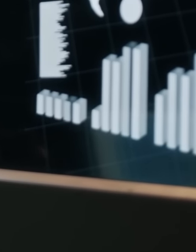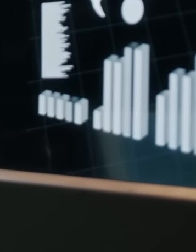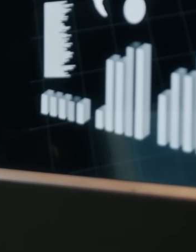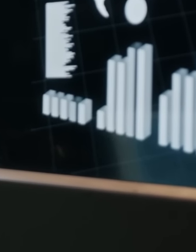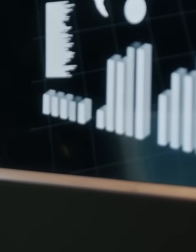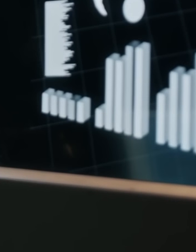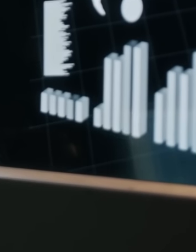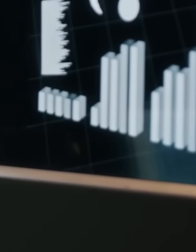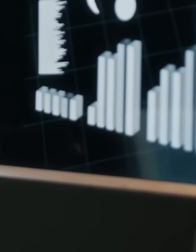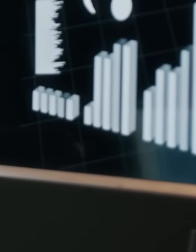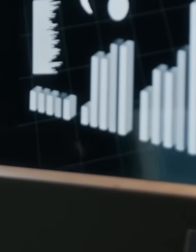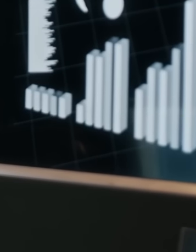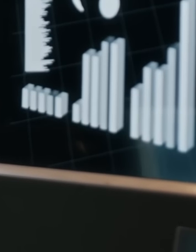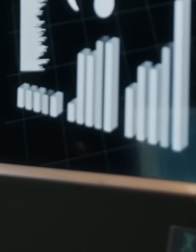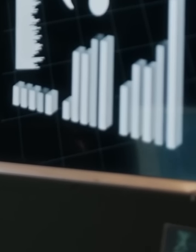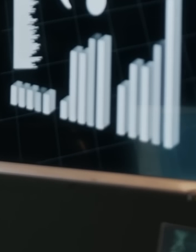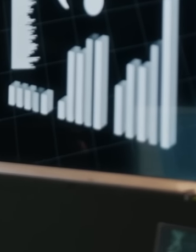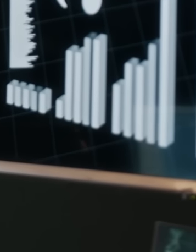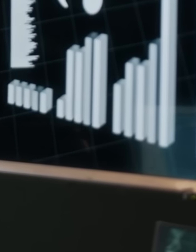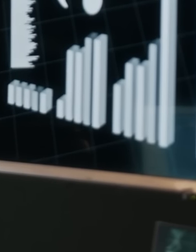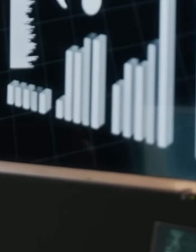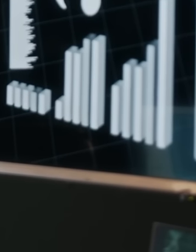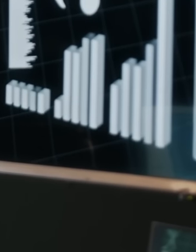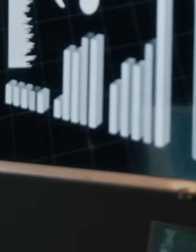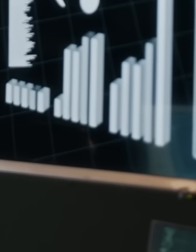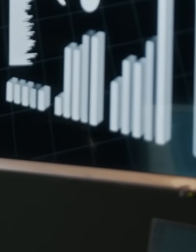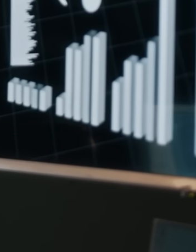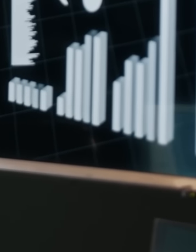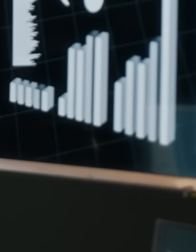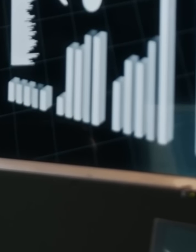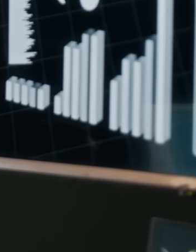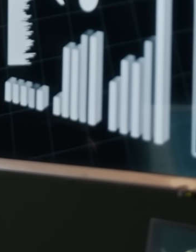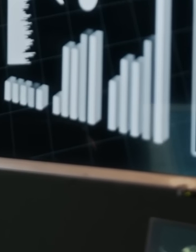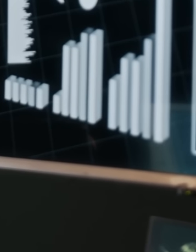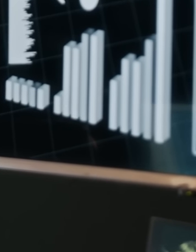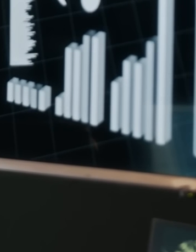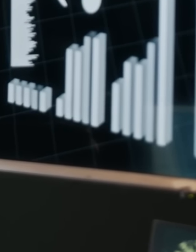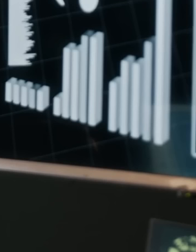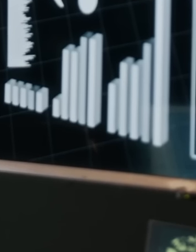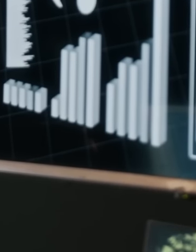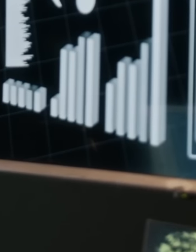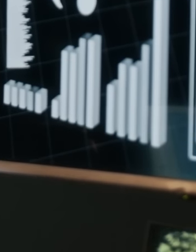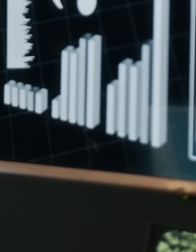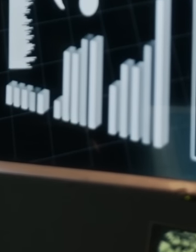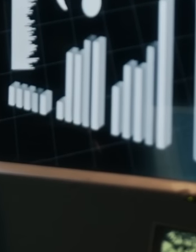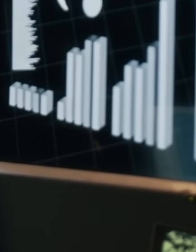en Jalisco, donde en una operación en conjunto por parte de fuerzas especiales del Ejército